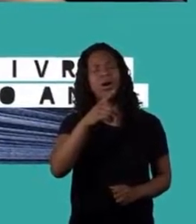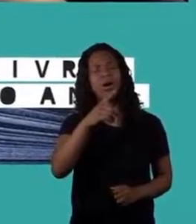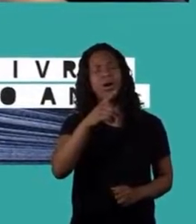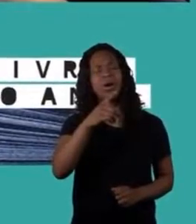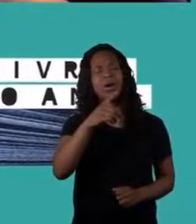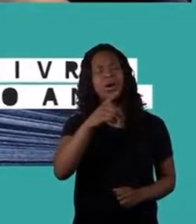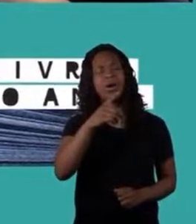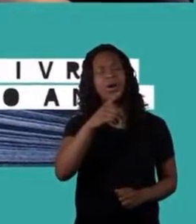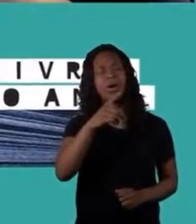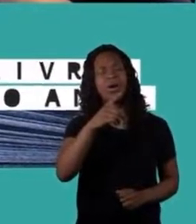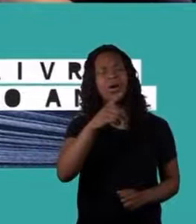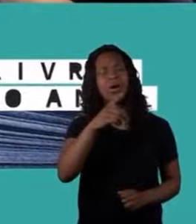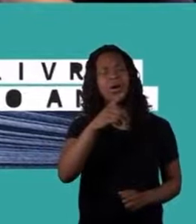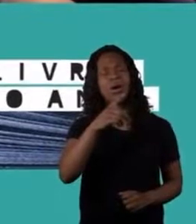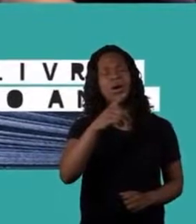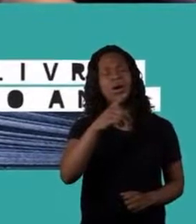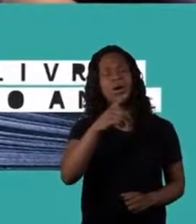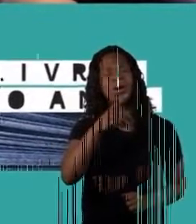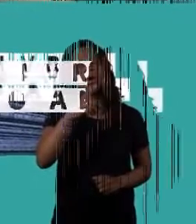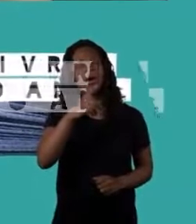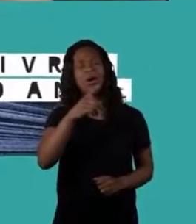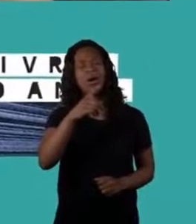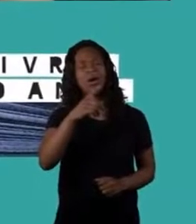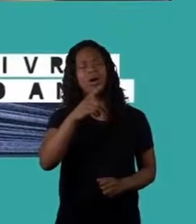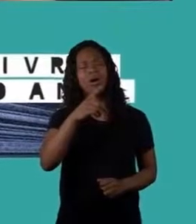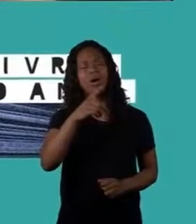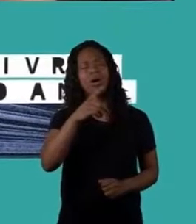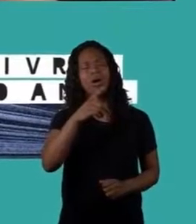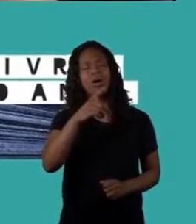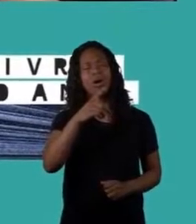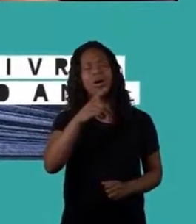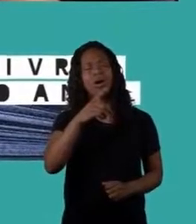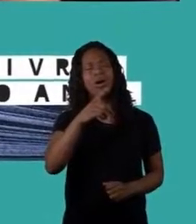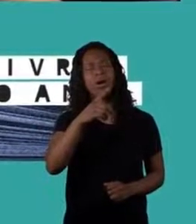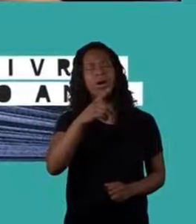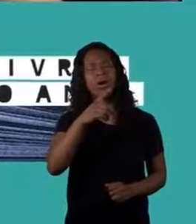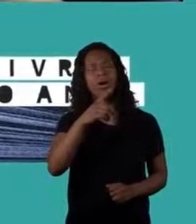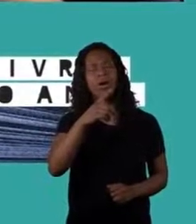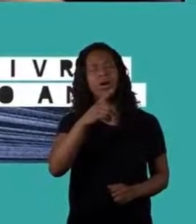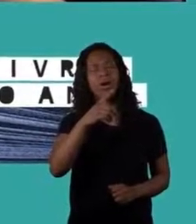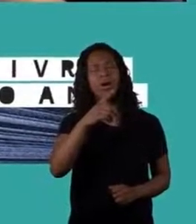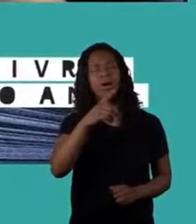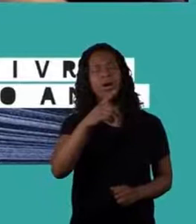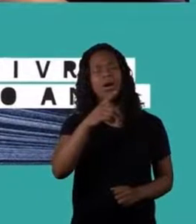Os primeiros colocados recebem o troféu Jabuti e R$ 5 mil. Nesta edição, o homenageado